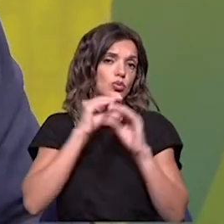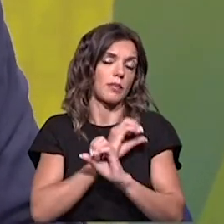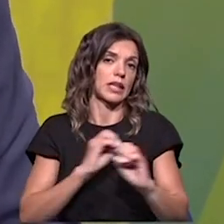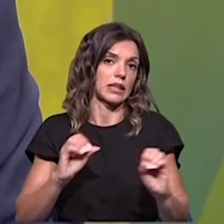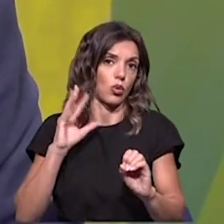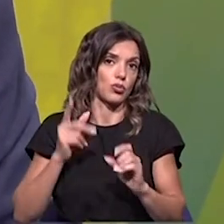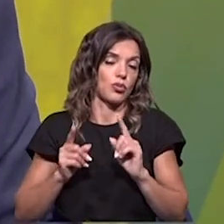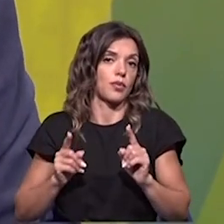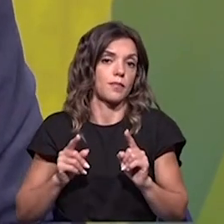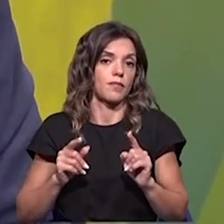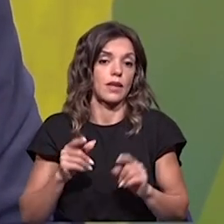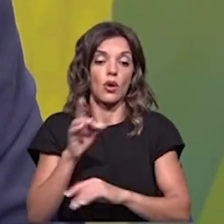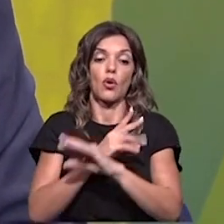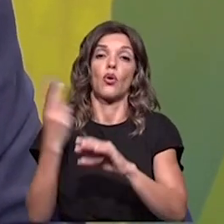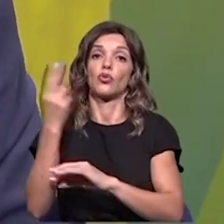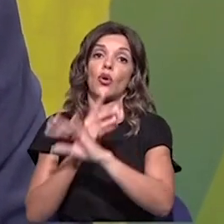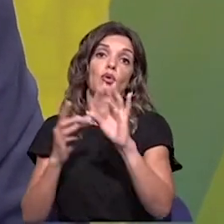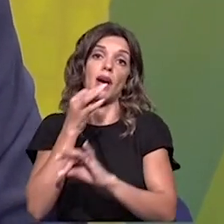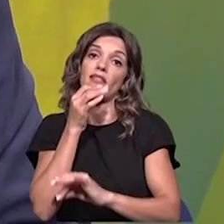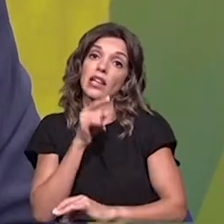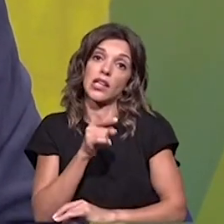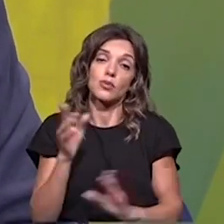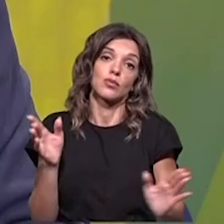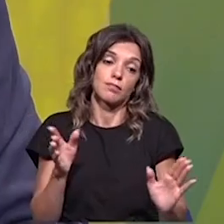Se a própria União Europeia fala sobre isso, eles têm alguma razão de ser.